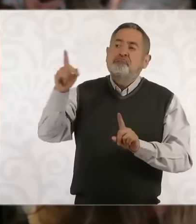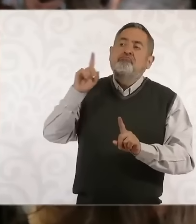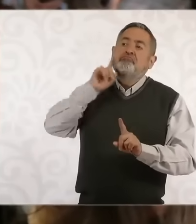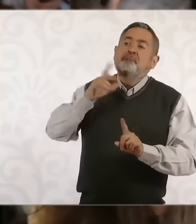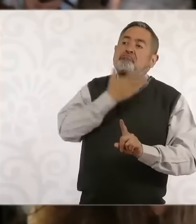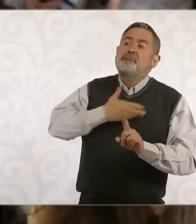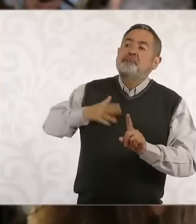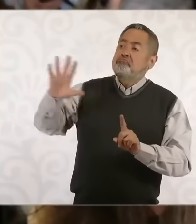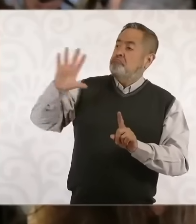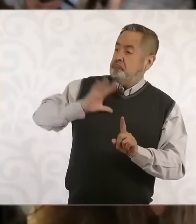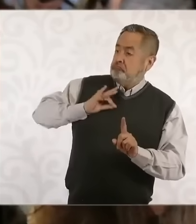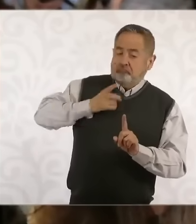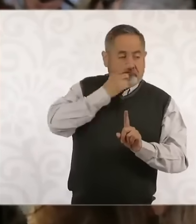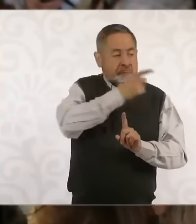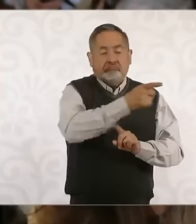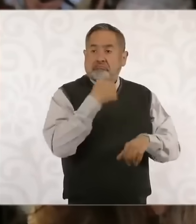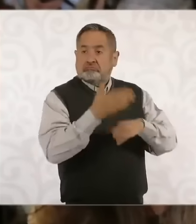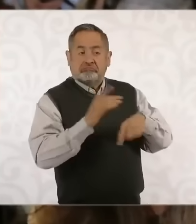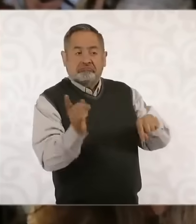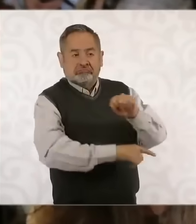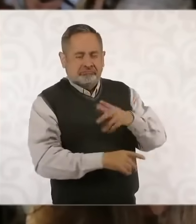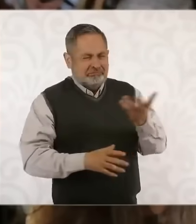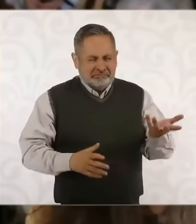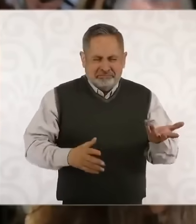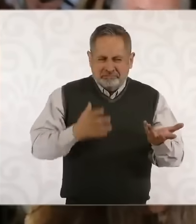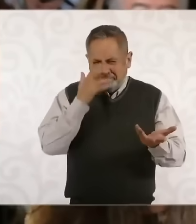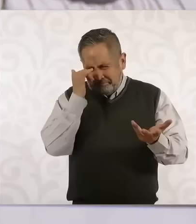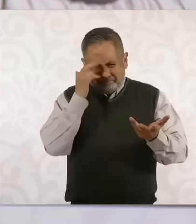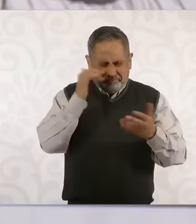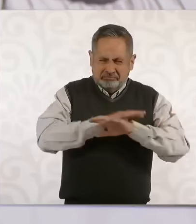tenga razón o no tenga razón, pues amenaza en este caso a un abogado que está en los